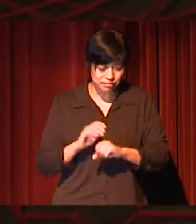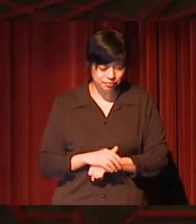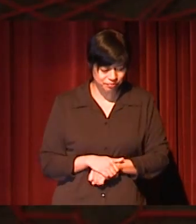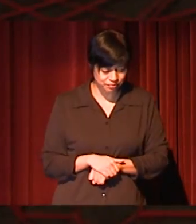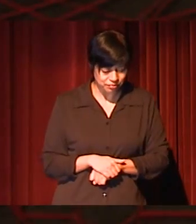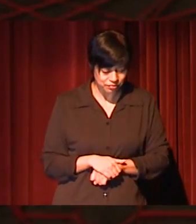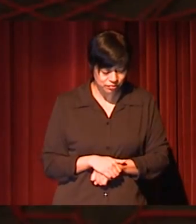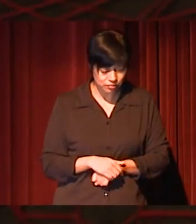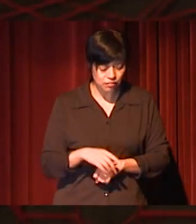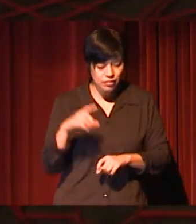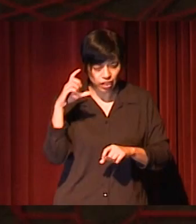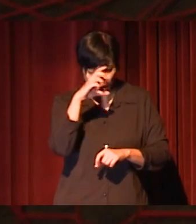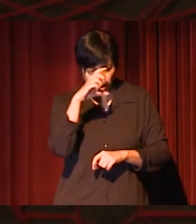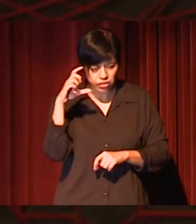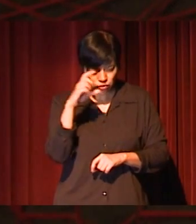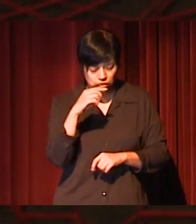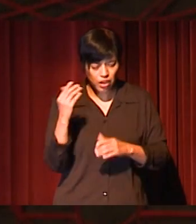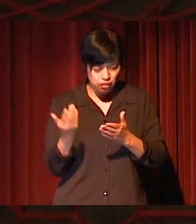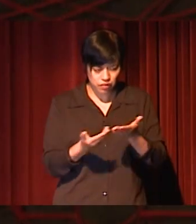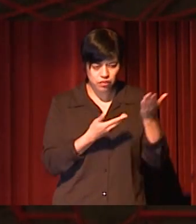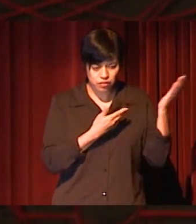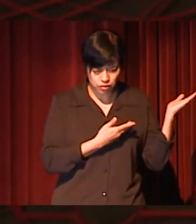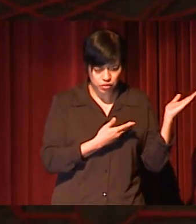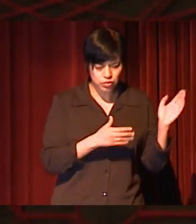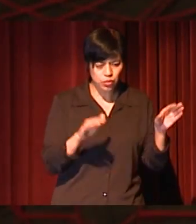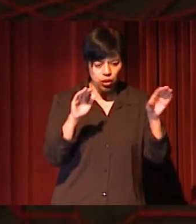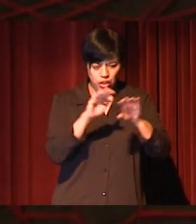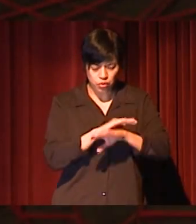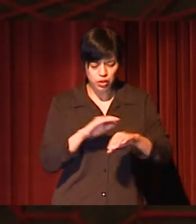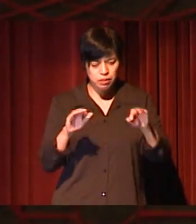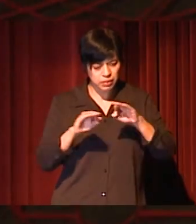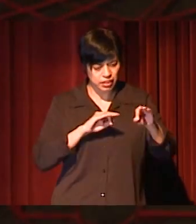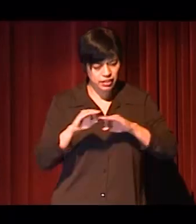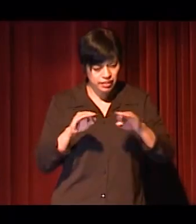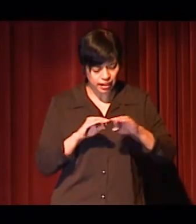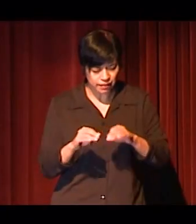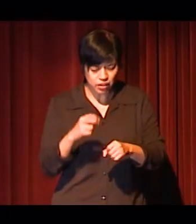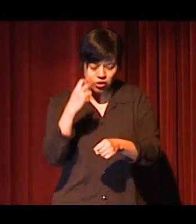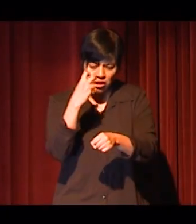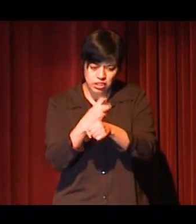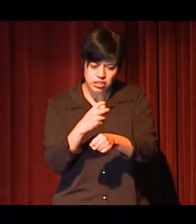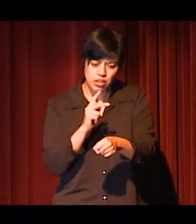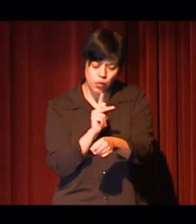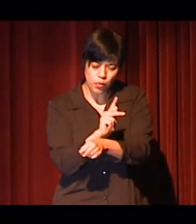Esta es una foto mía cuando acababa de cambiarme de trabajo y estaba dando clases en segundo de primaria en Puebla.